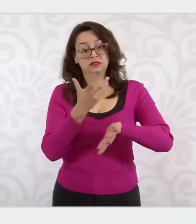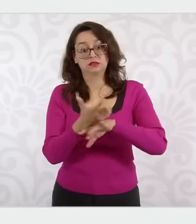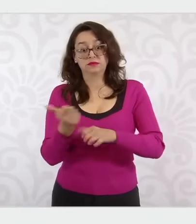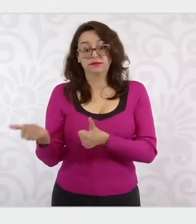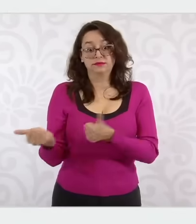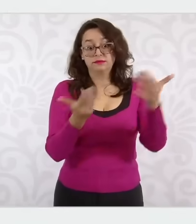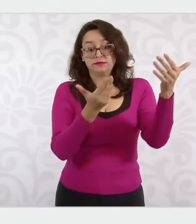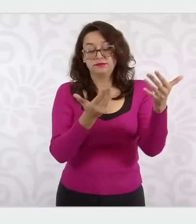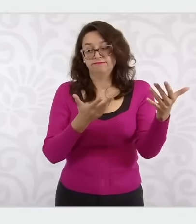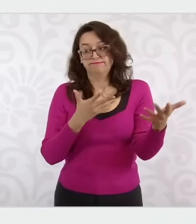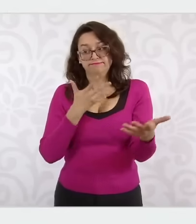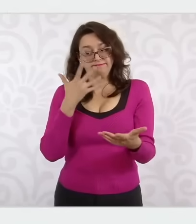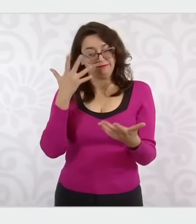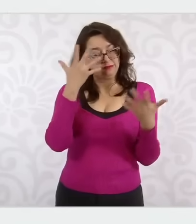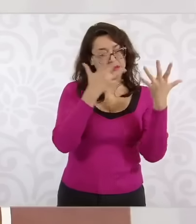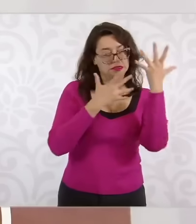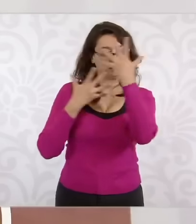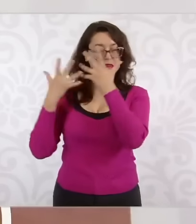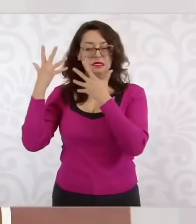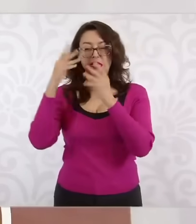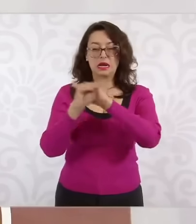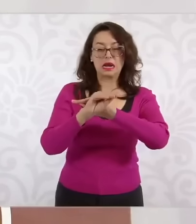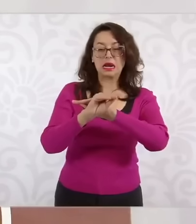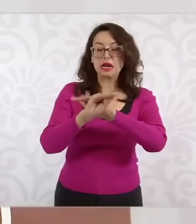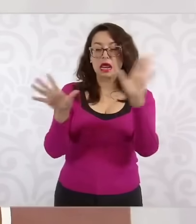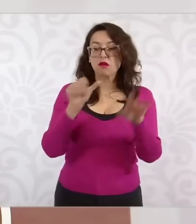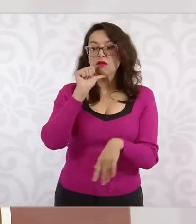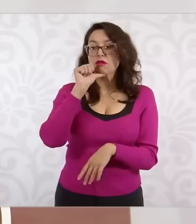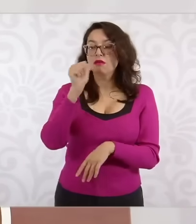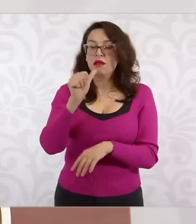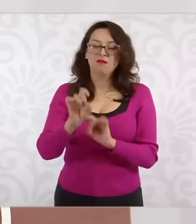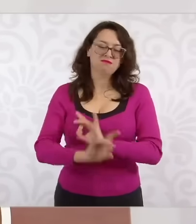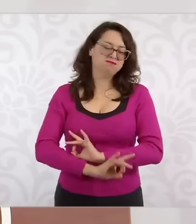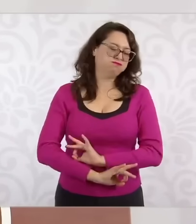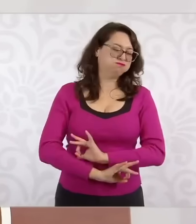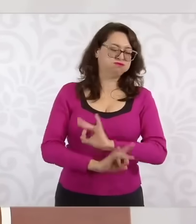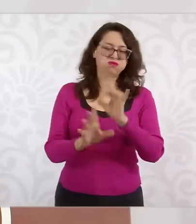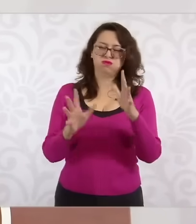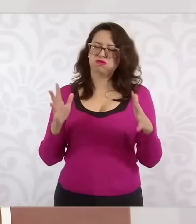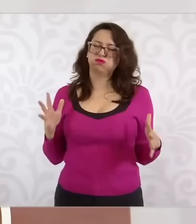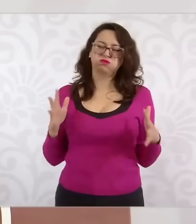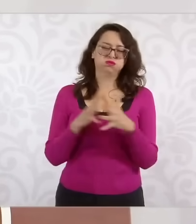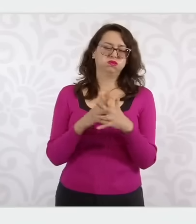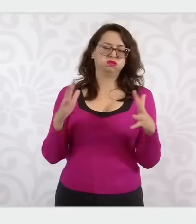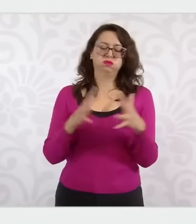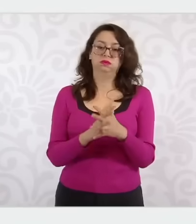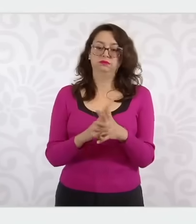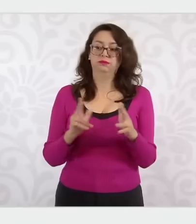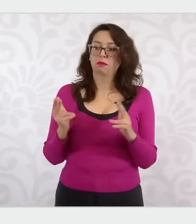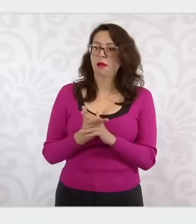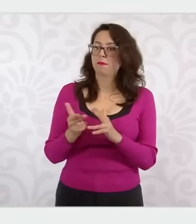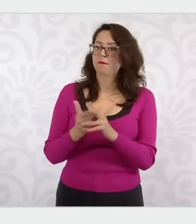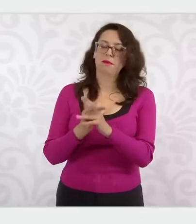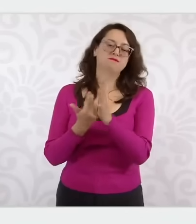cómo fue. Aumentan o bien esta pugna y hace que aumenten los homicidios.